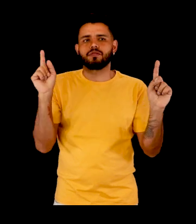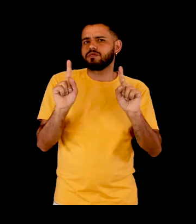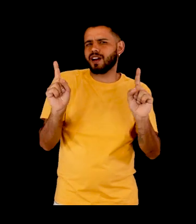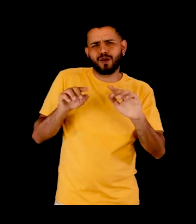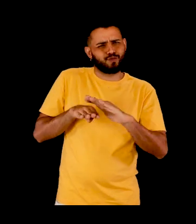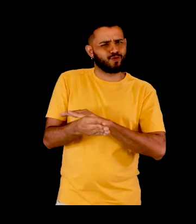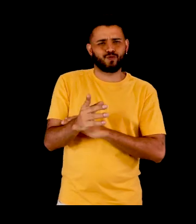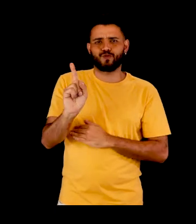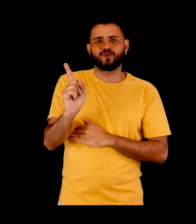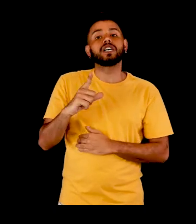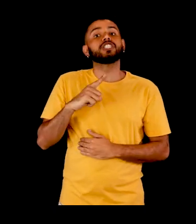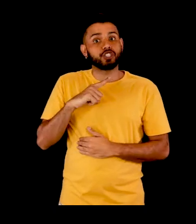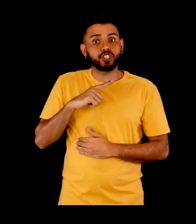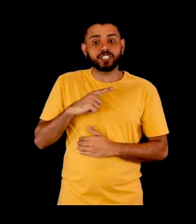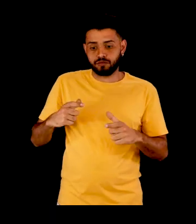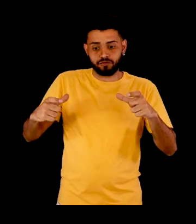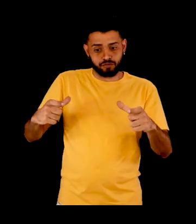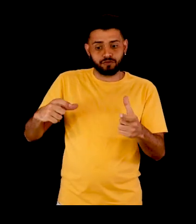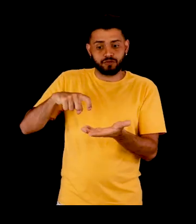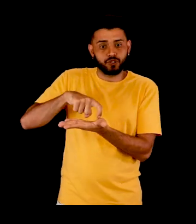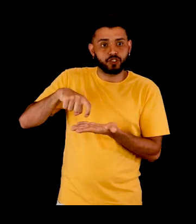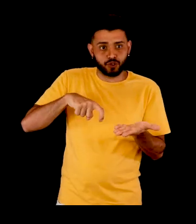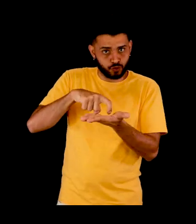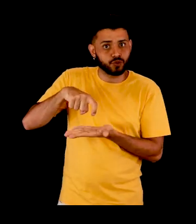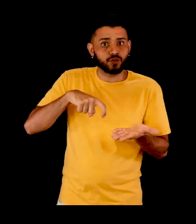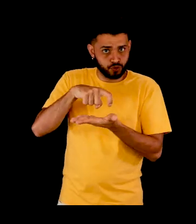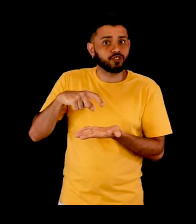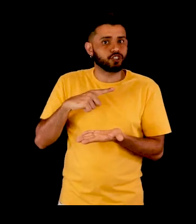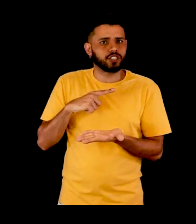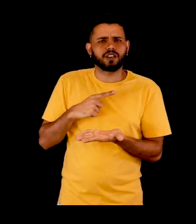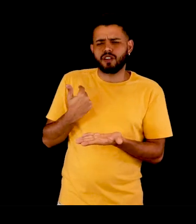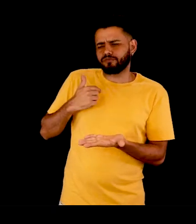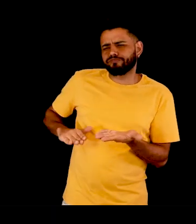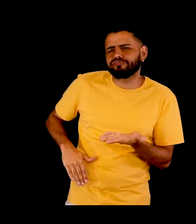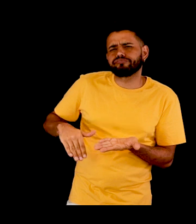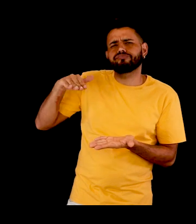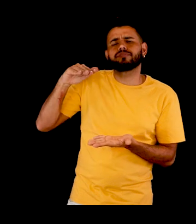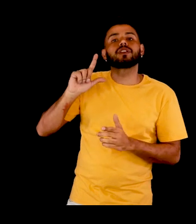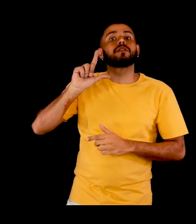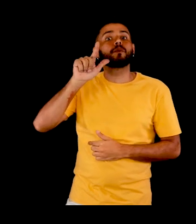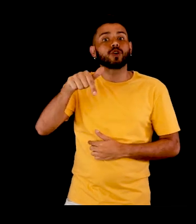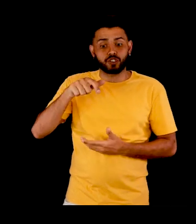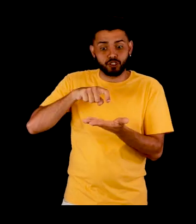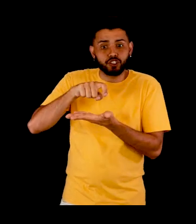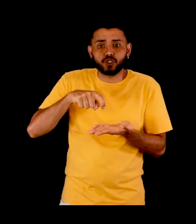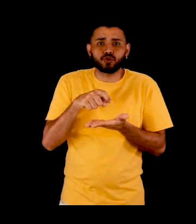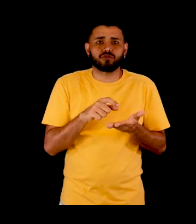Ele tinha discos desde que eu era pequena. Depois ele teve uma discoteca imensa,